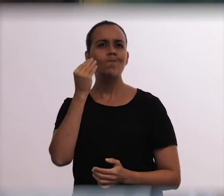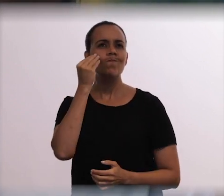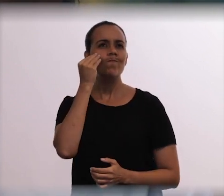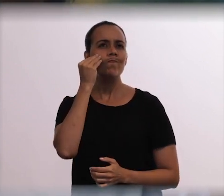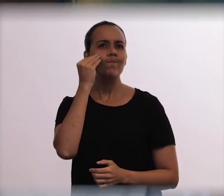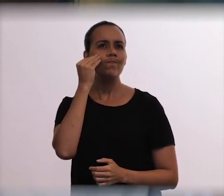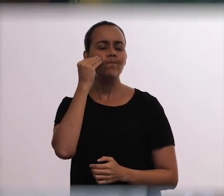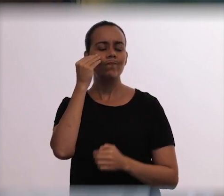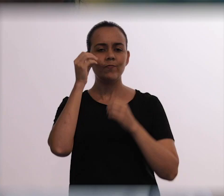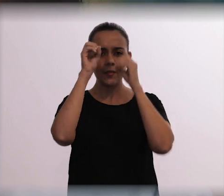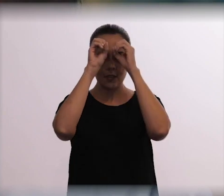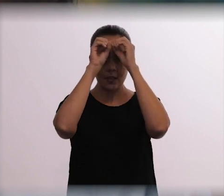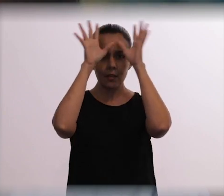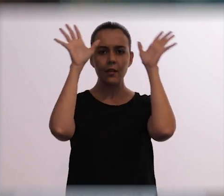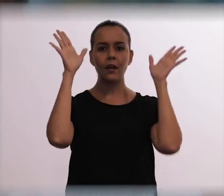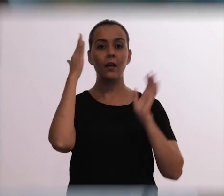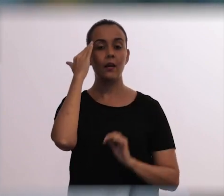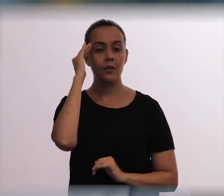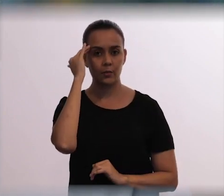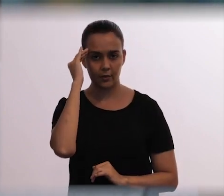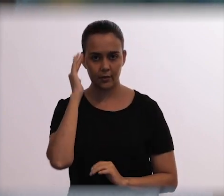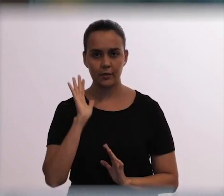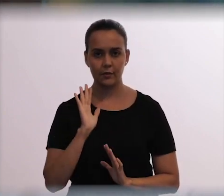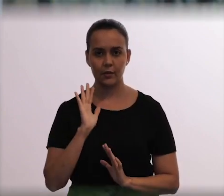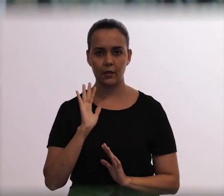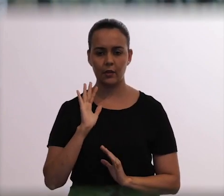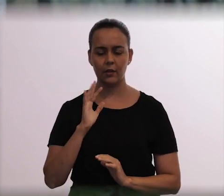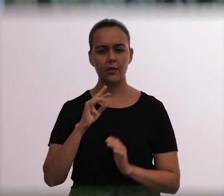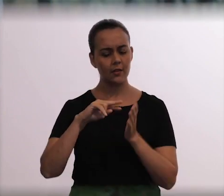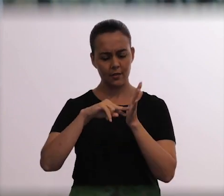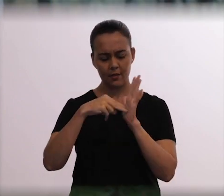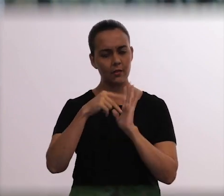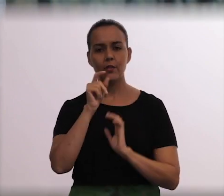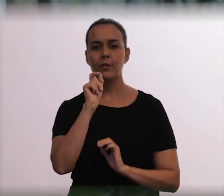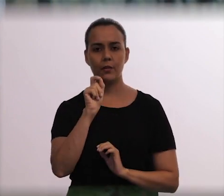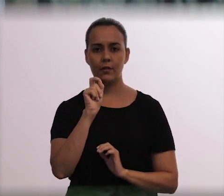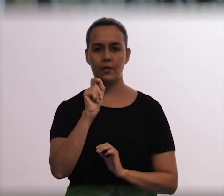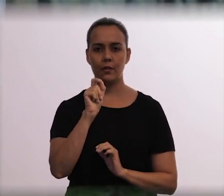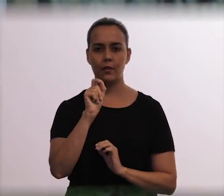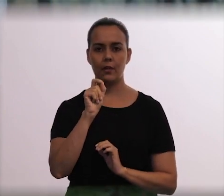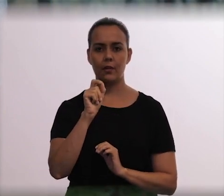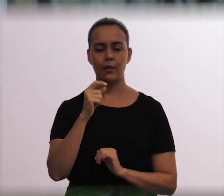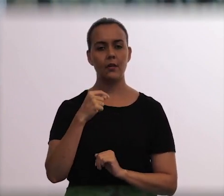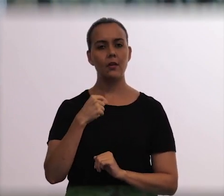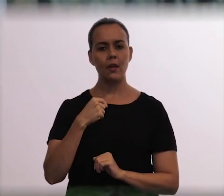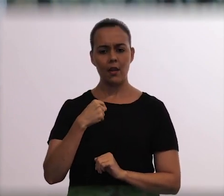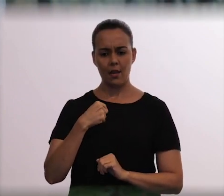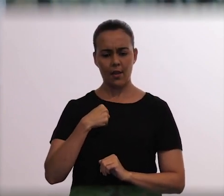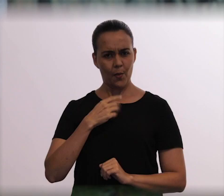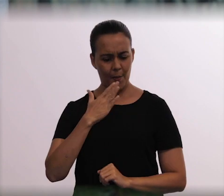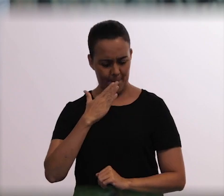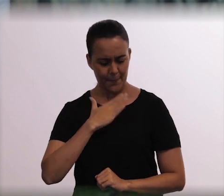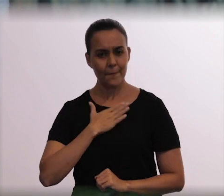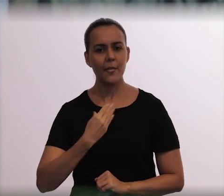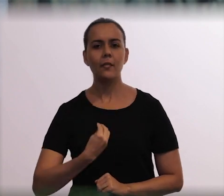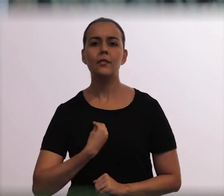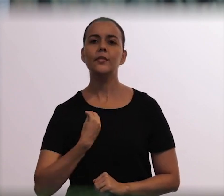esse sujeito periférico num duplo sentido. Essa pessoa que toma posse da sua própria história e começa a contar sua própria história,